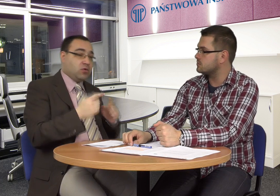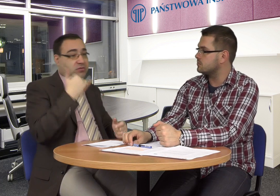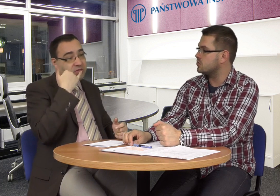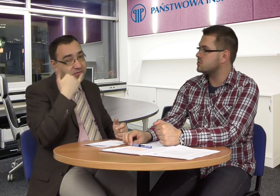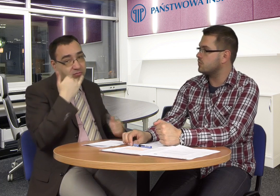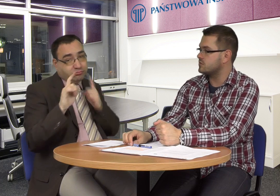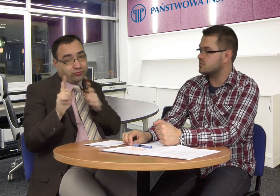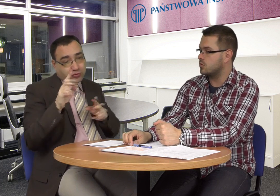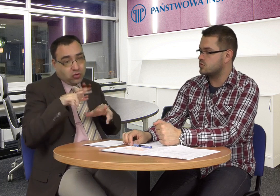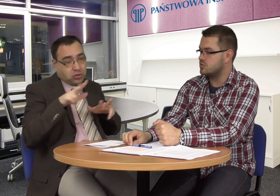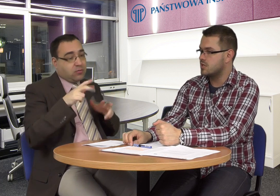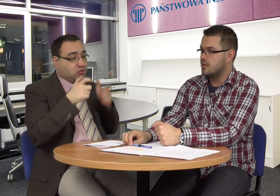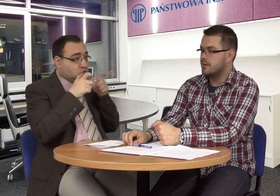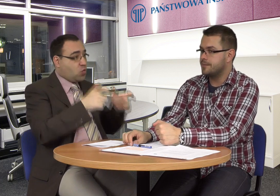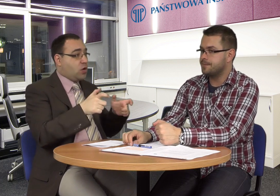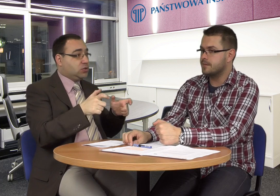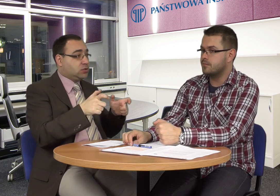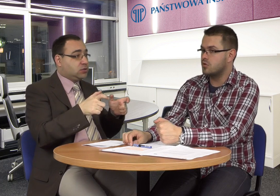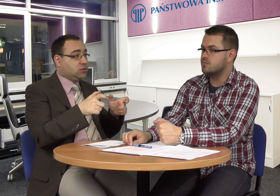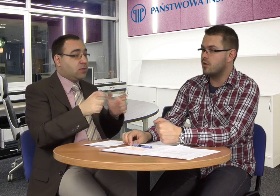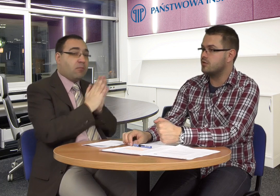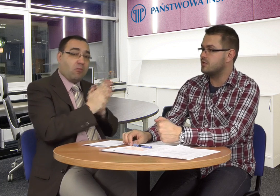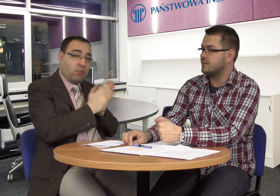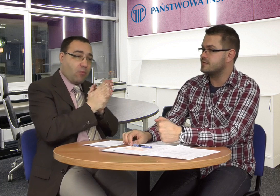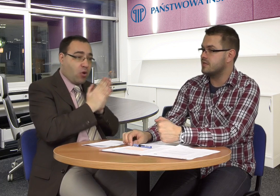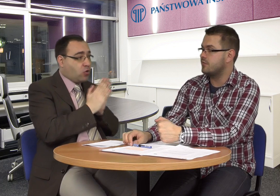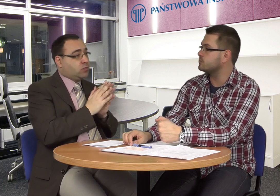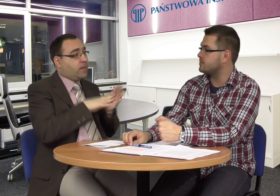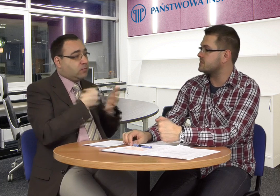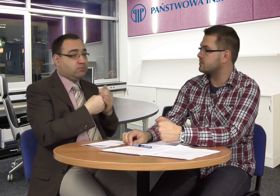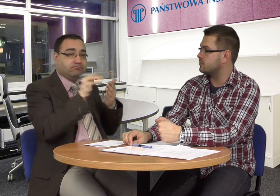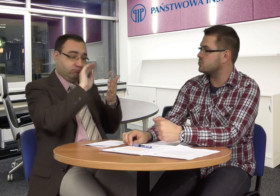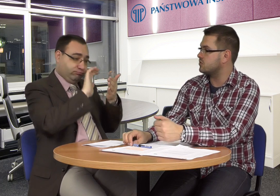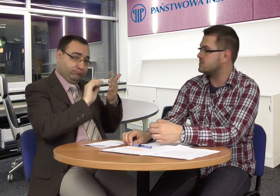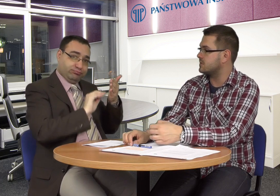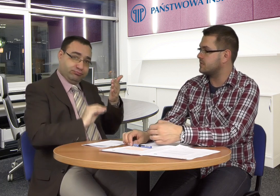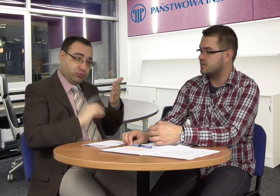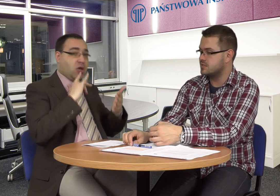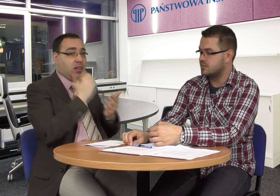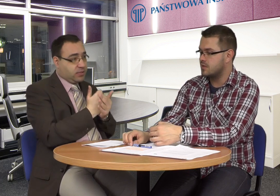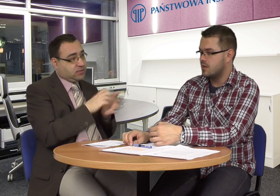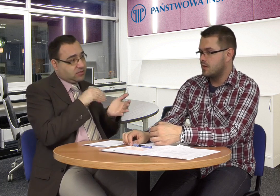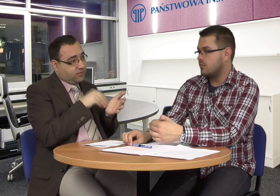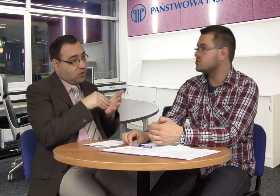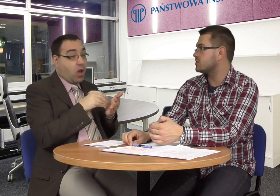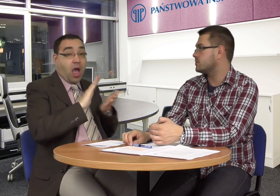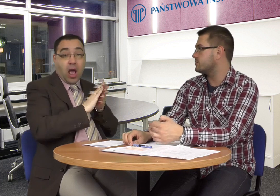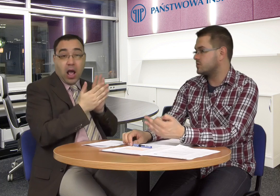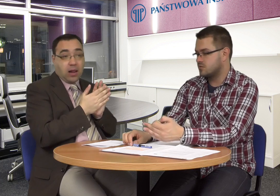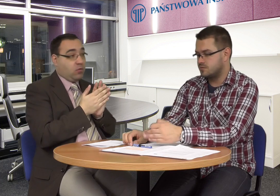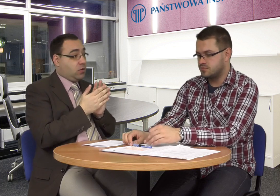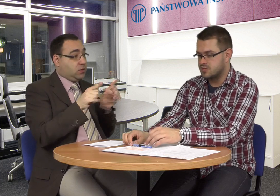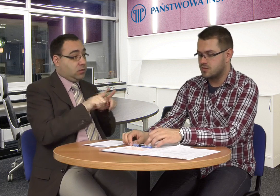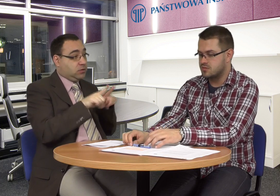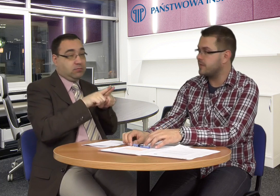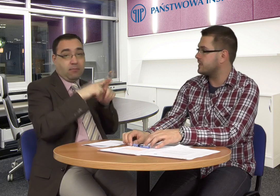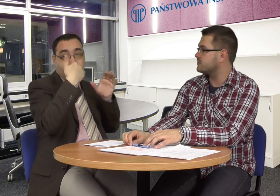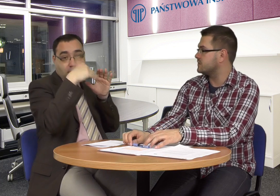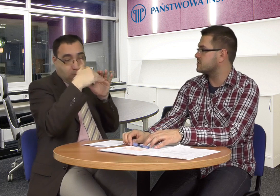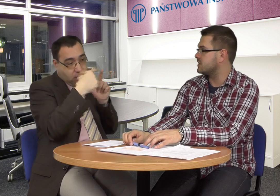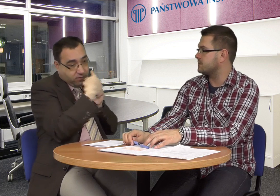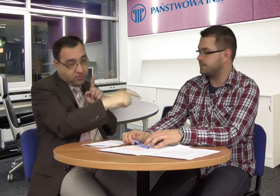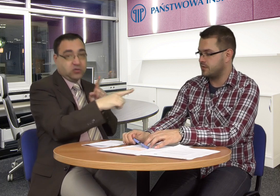Można zadzwonić, można również zgłosić prośbę o interwencję w formie pisemnej bądź listem tradycyjnym lub mailem z wykorzystaniem internetu.